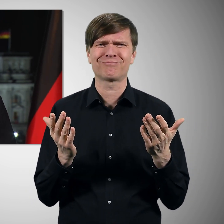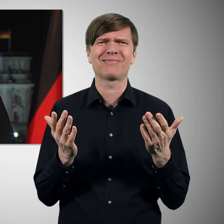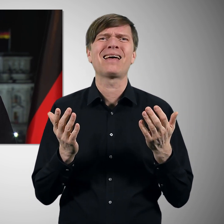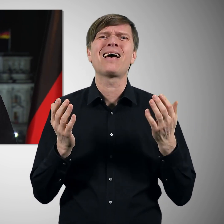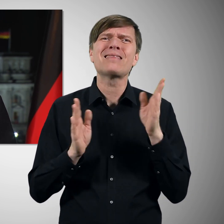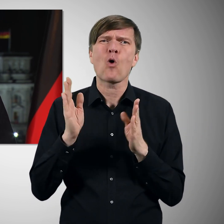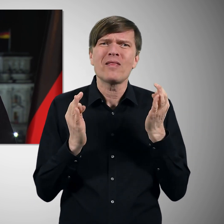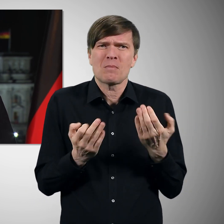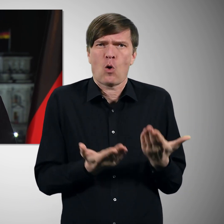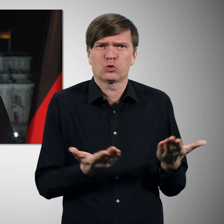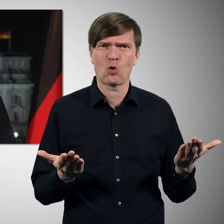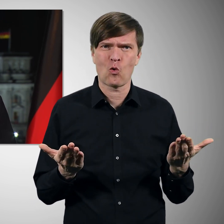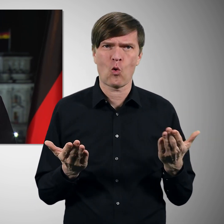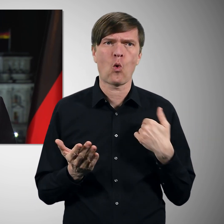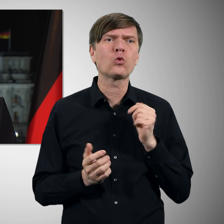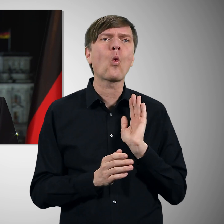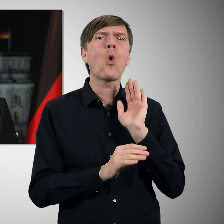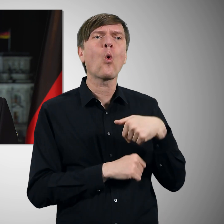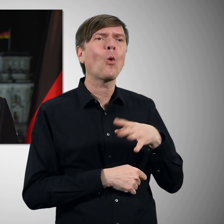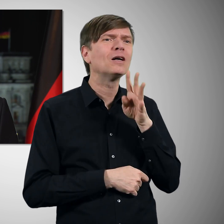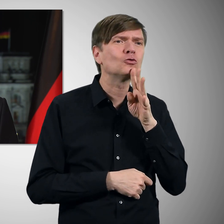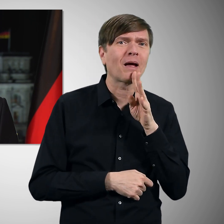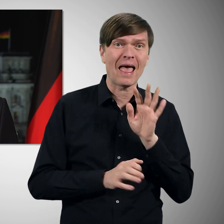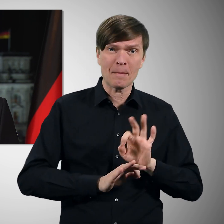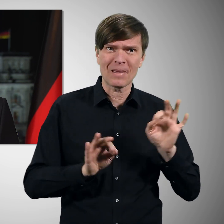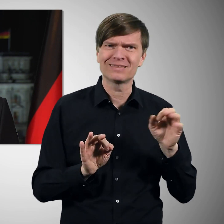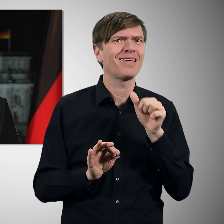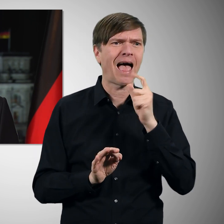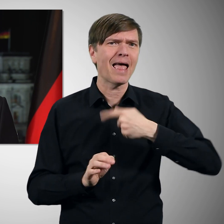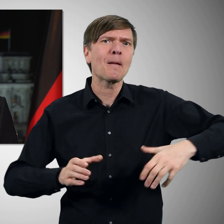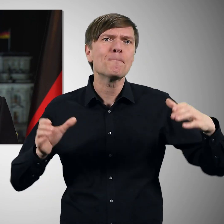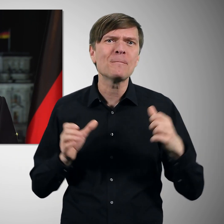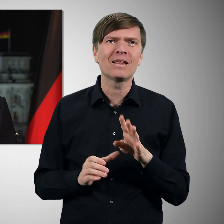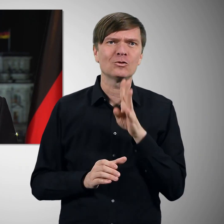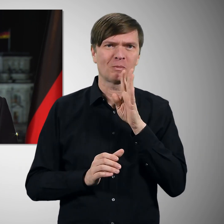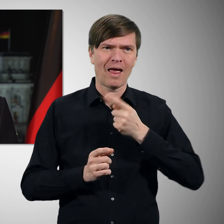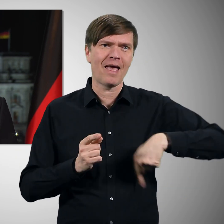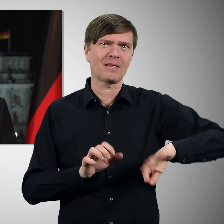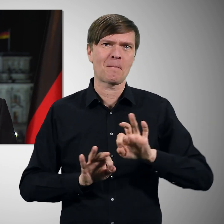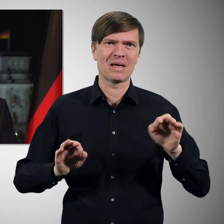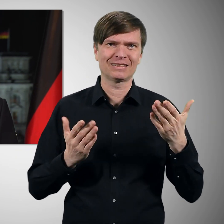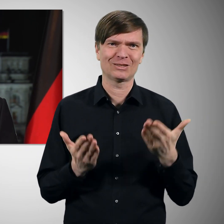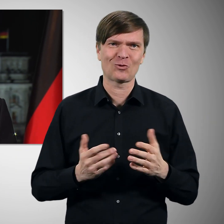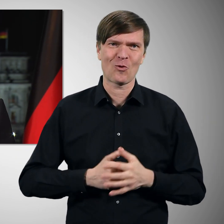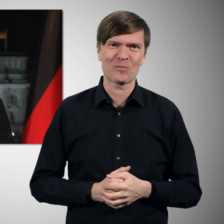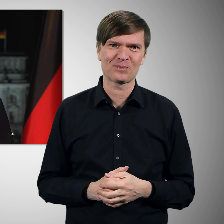wenn wir nur übereinander reden, anstatt miteinander. Stark macht uns unsere Bereitschaft zum Kompromiss.